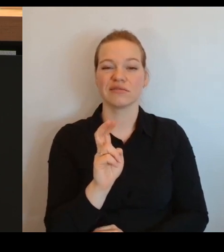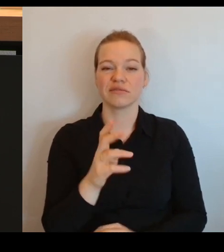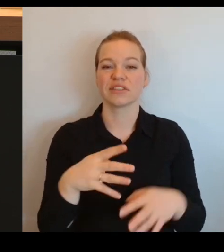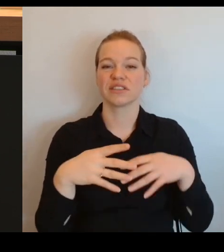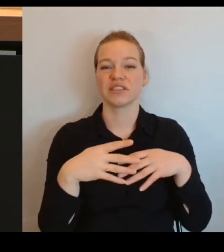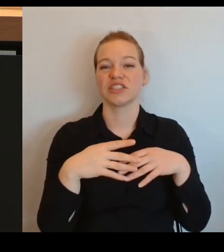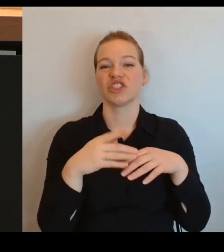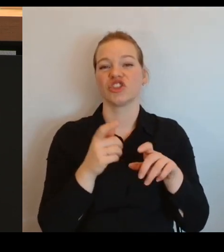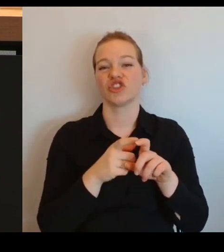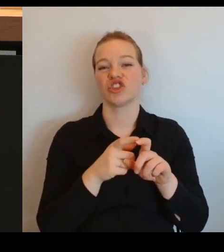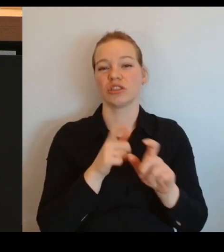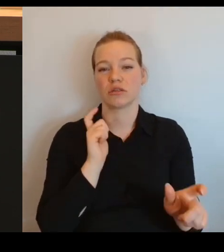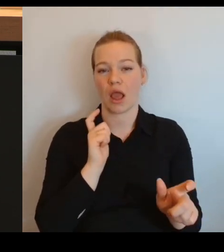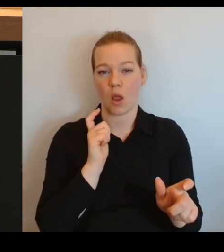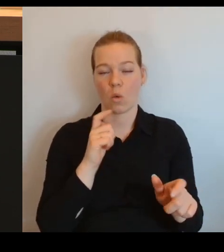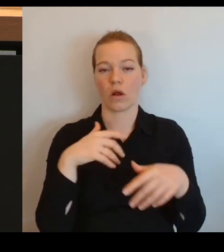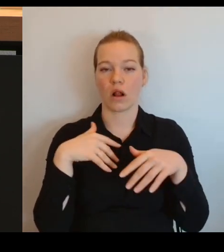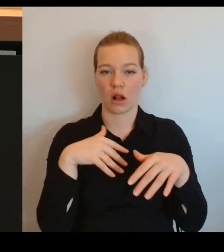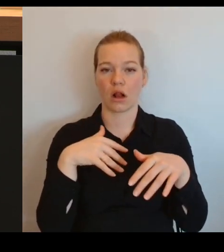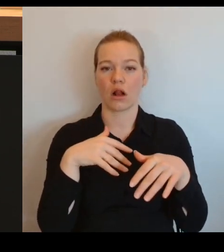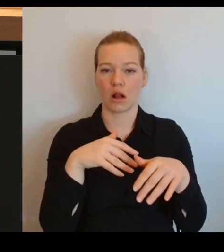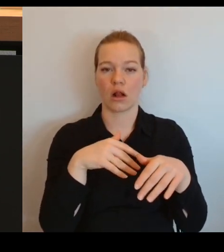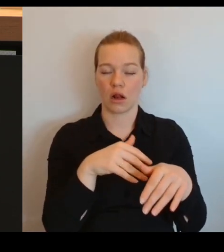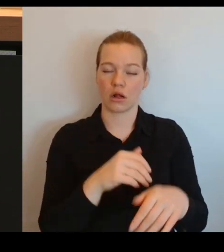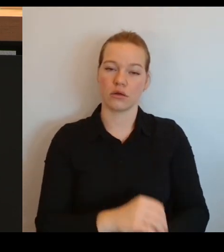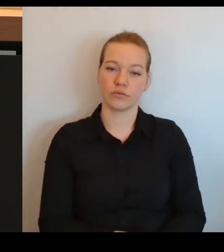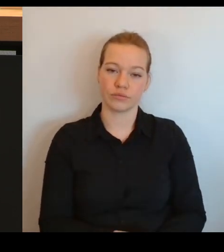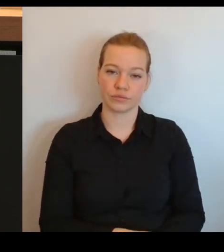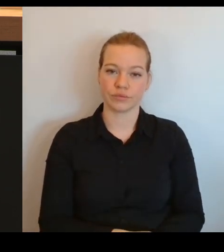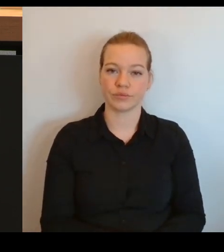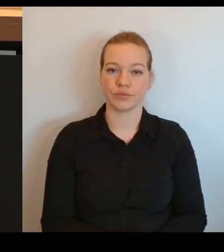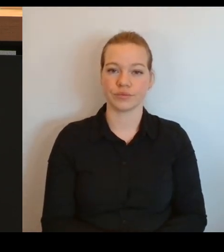Wenn er gewählt wird, wird er Berlin wieder funktionieren lassen.